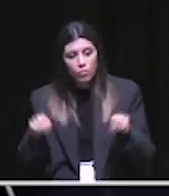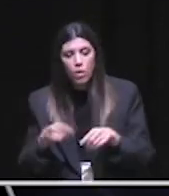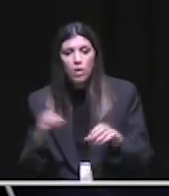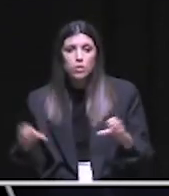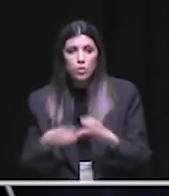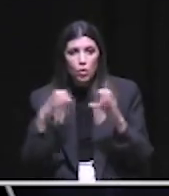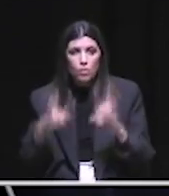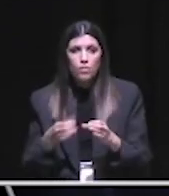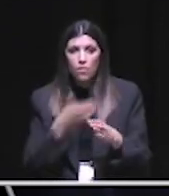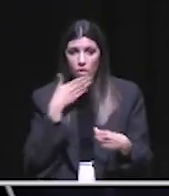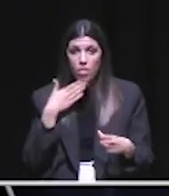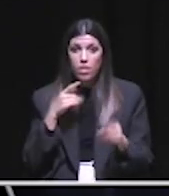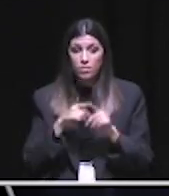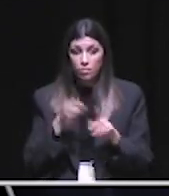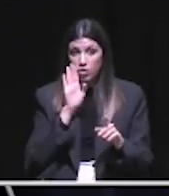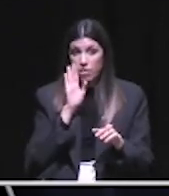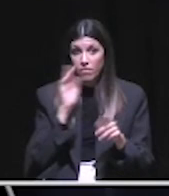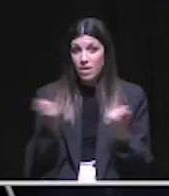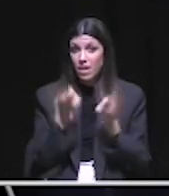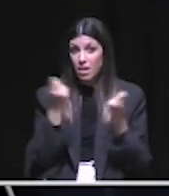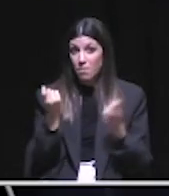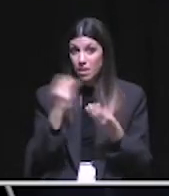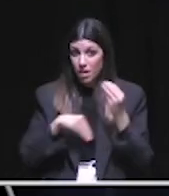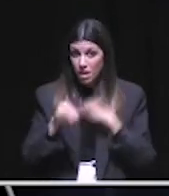Mas já vimos isso na campanha eleitoral há dois anos e vemos novamente: